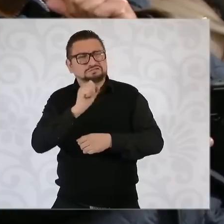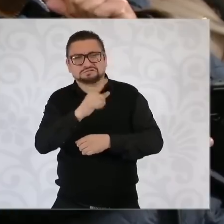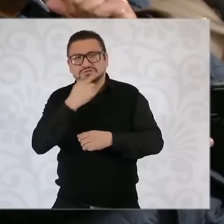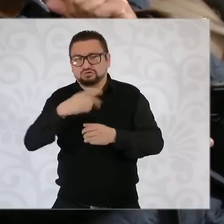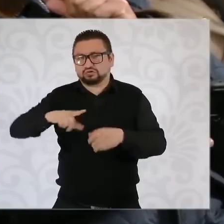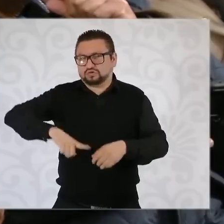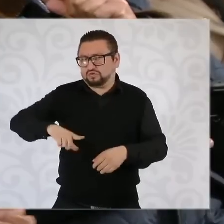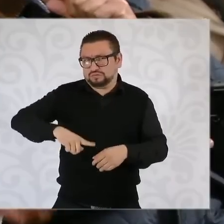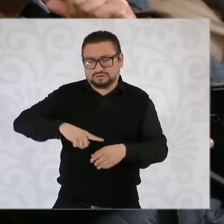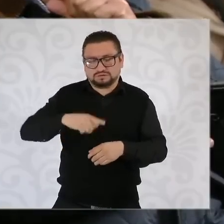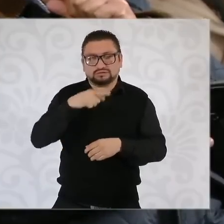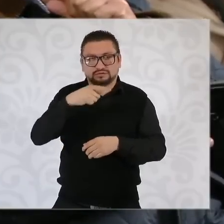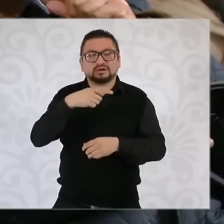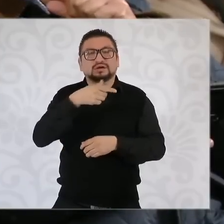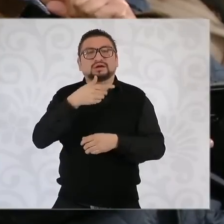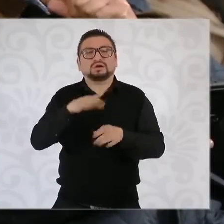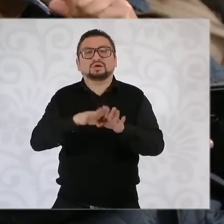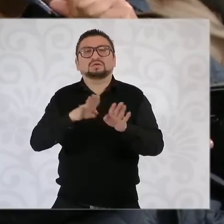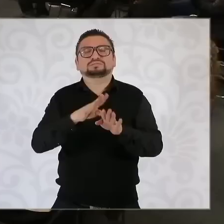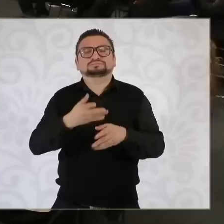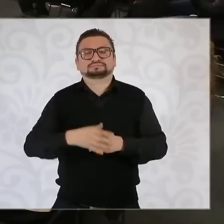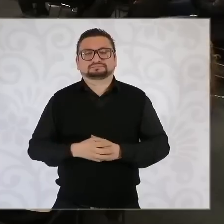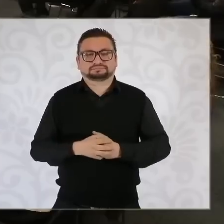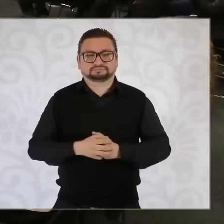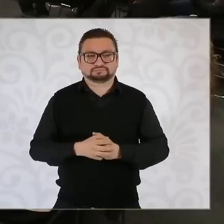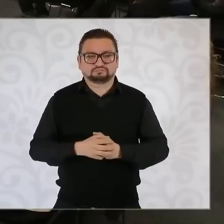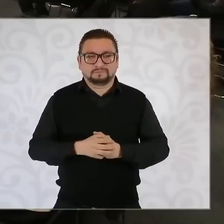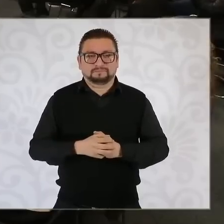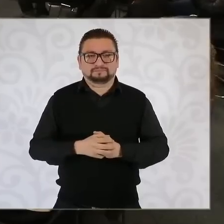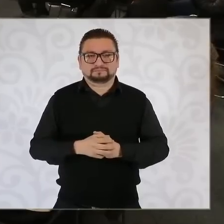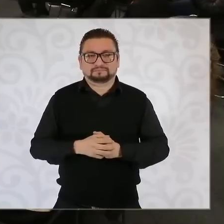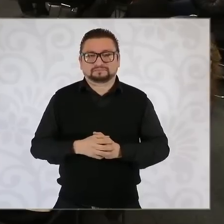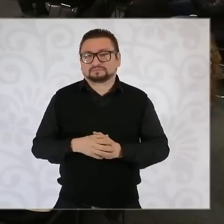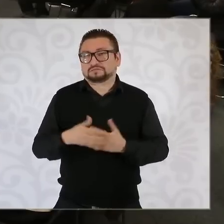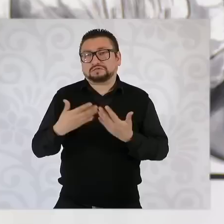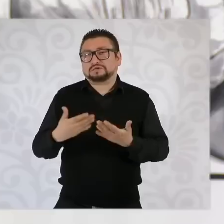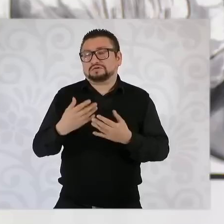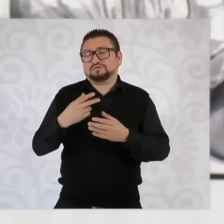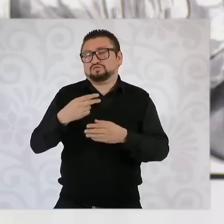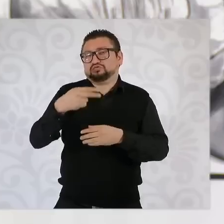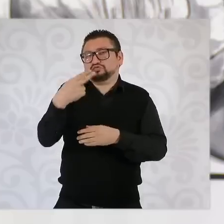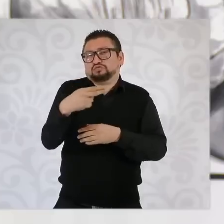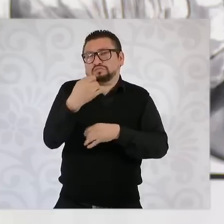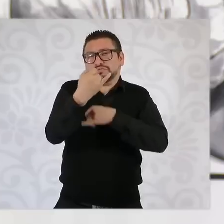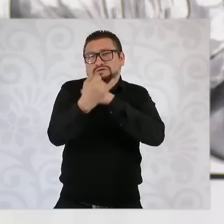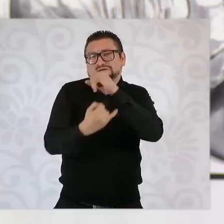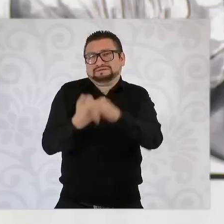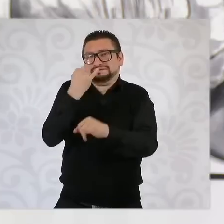Reino Unido al diario británico pues es el nombre internacional y por eso digo hay que remitirnos